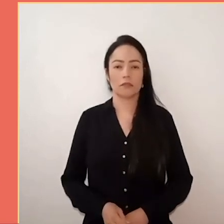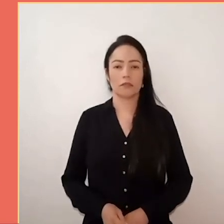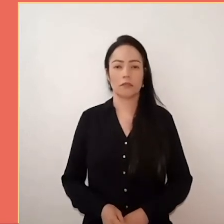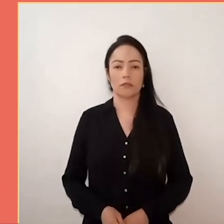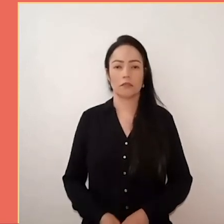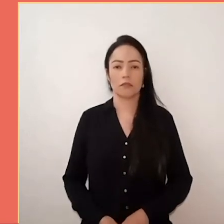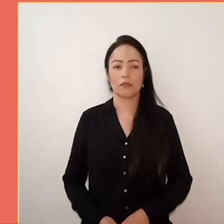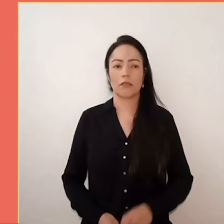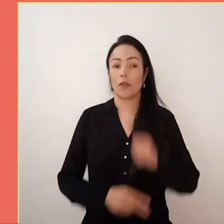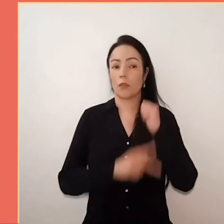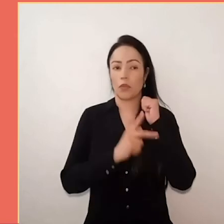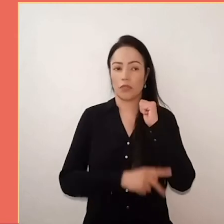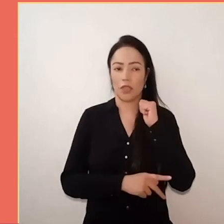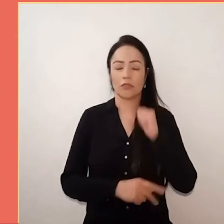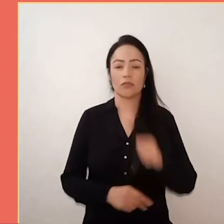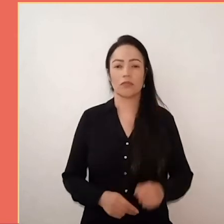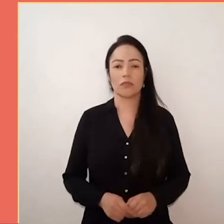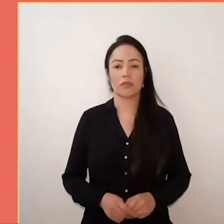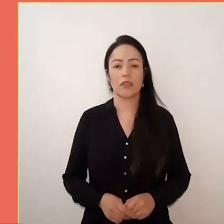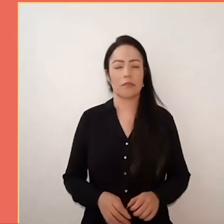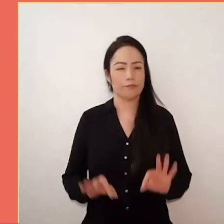é um projeto muito bem orquestrado.